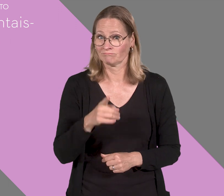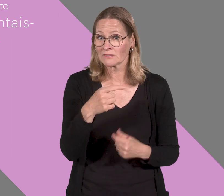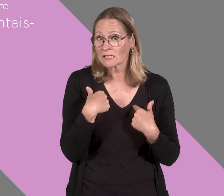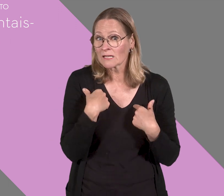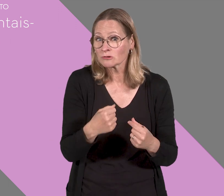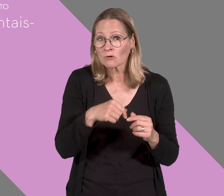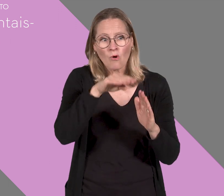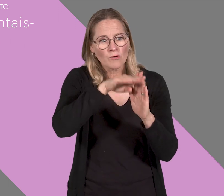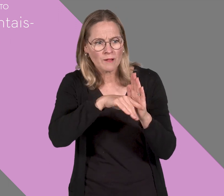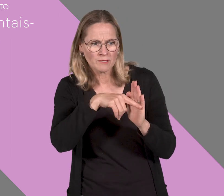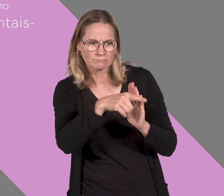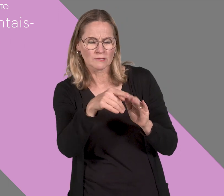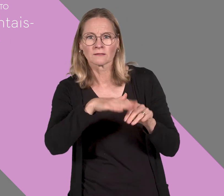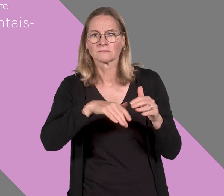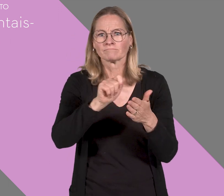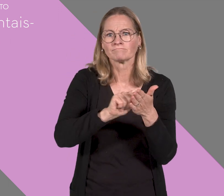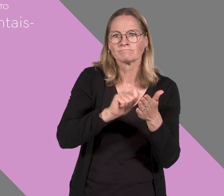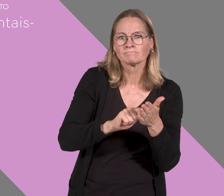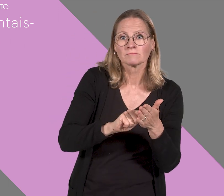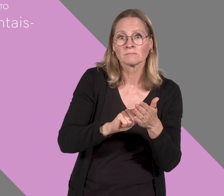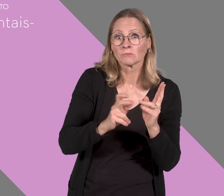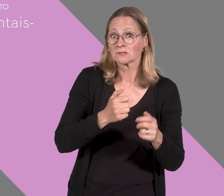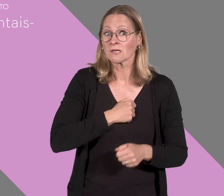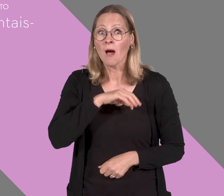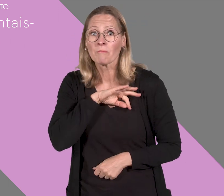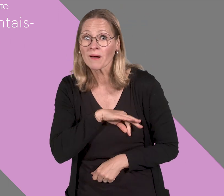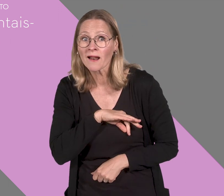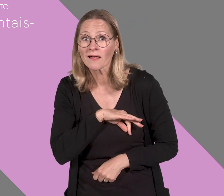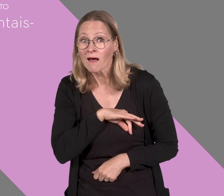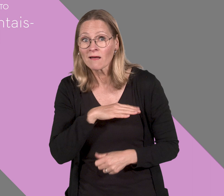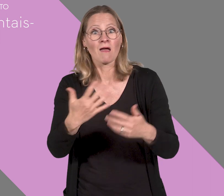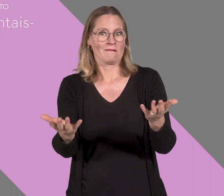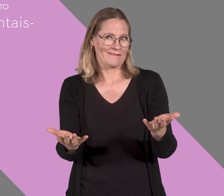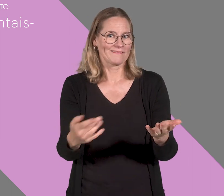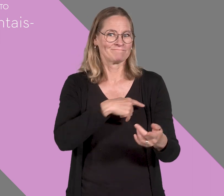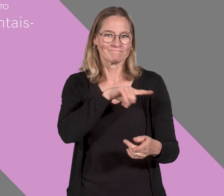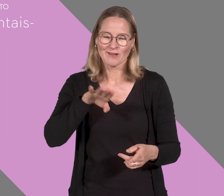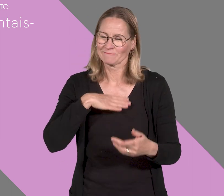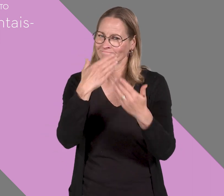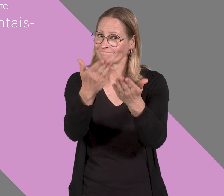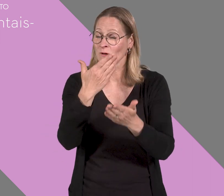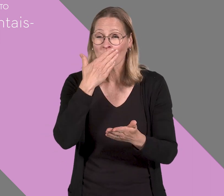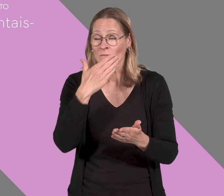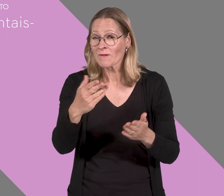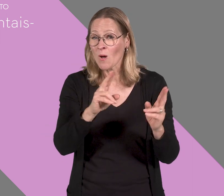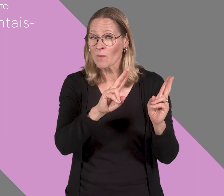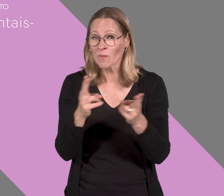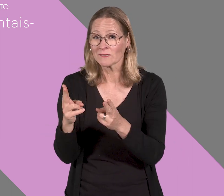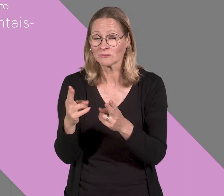Kiinnostaisiko sinua käsikirjoittaa ohjelmia ja saada palkkaakin siitä? Siinä tapauksessa meillä on sinulle hyviä uutisia, -